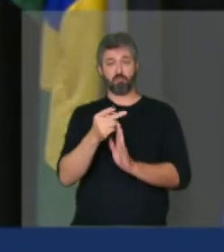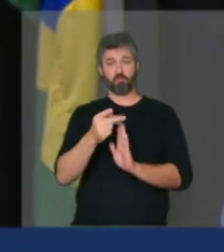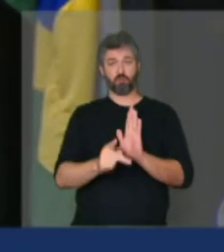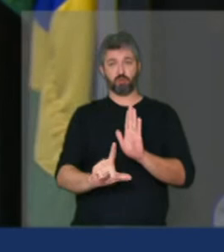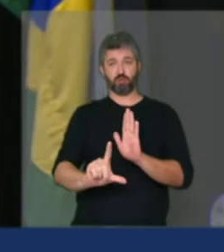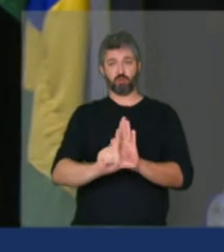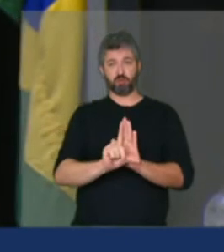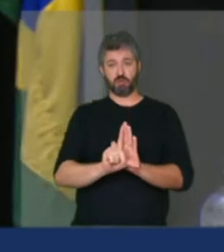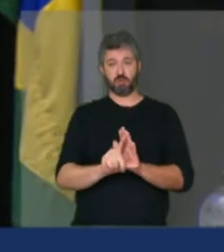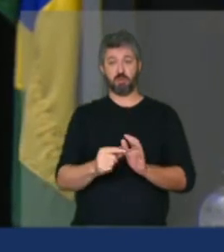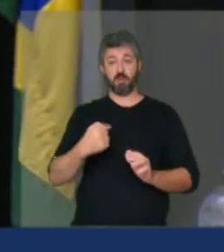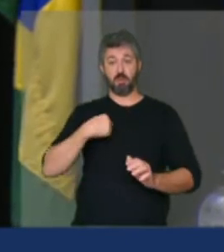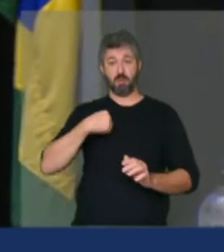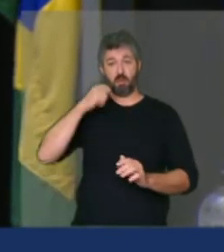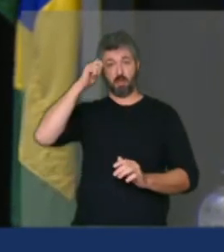PROJETO DE MINHA AUTORIA QUE PROPÕE AQUILO QUE O GOVERNO